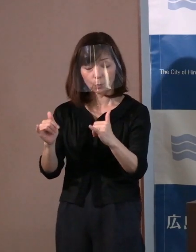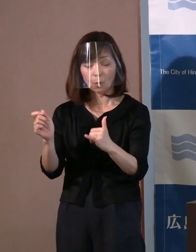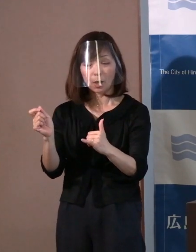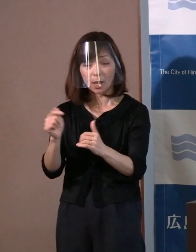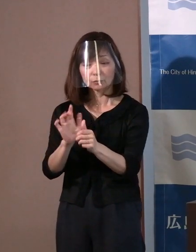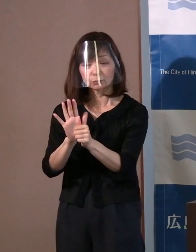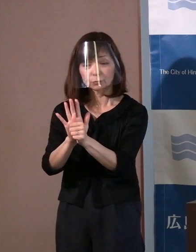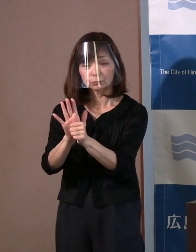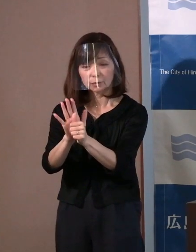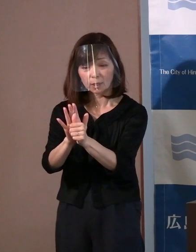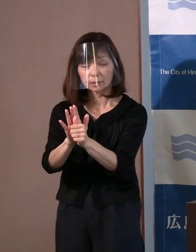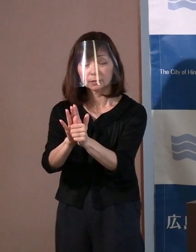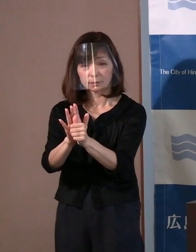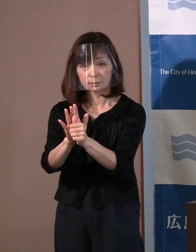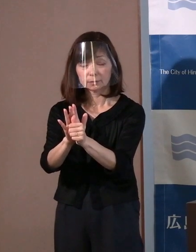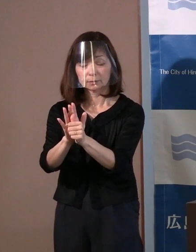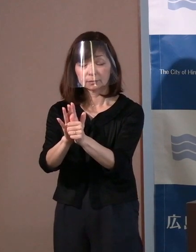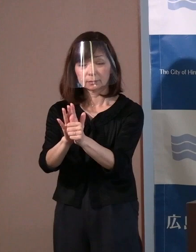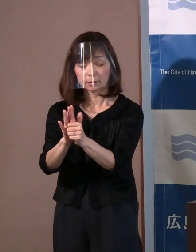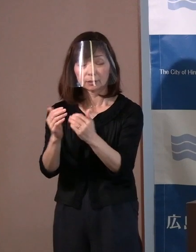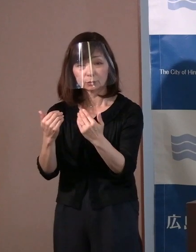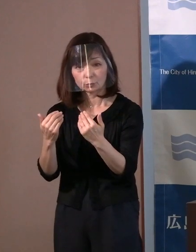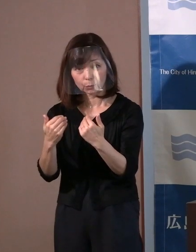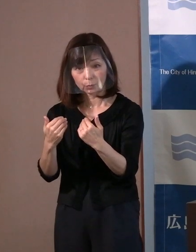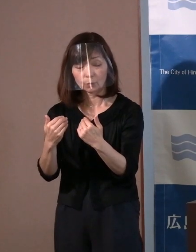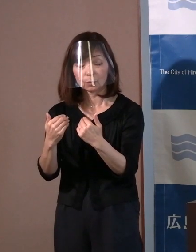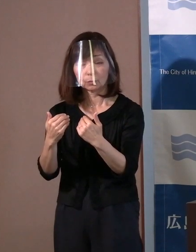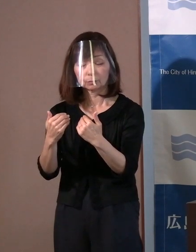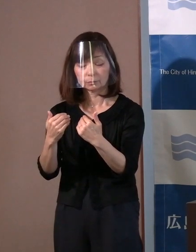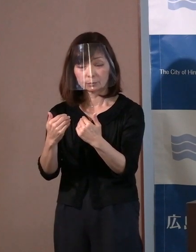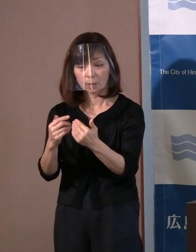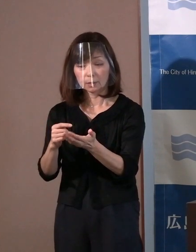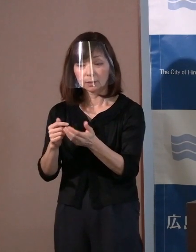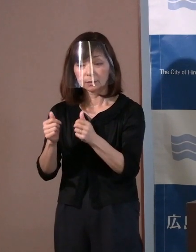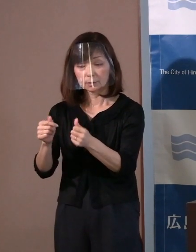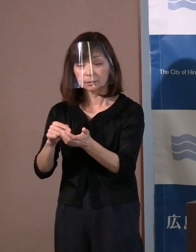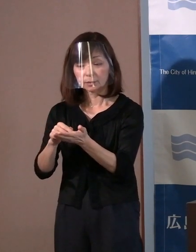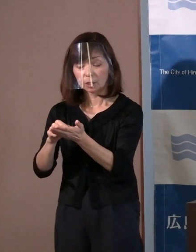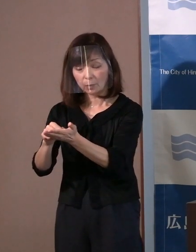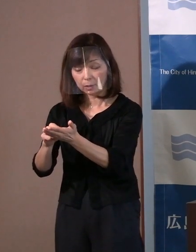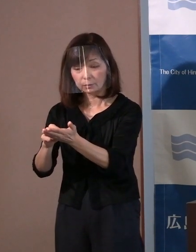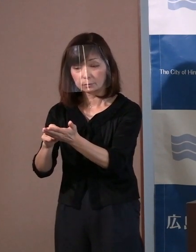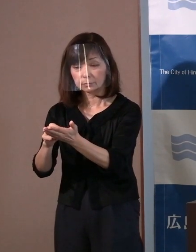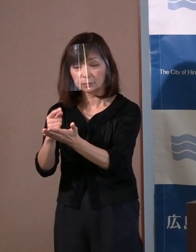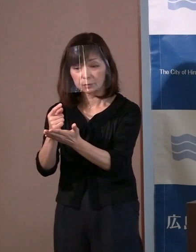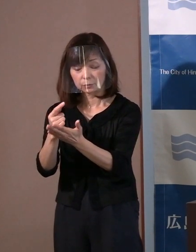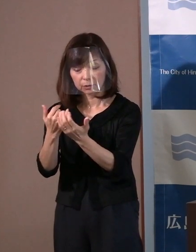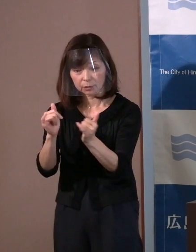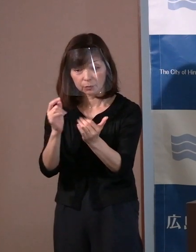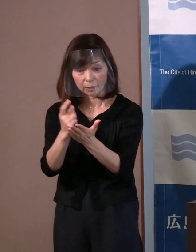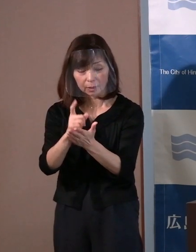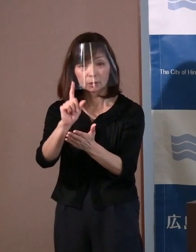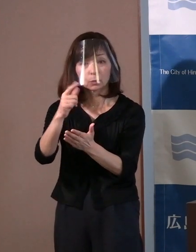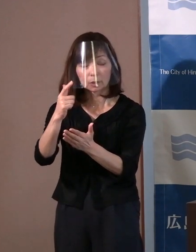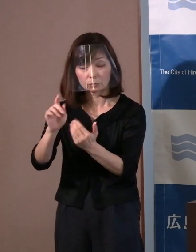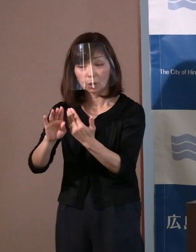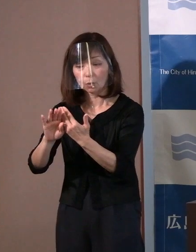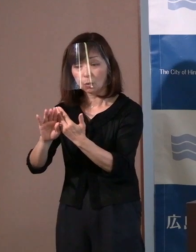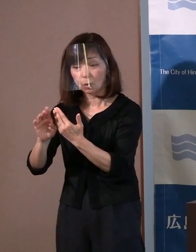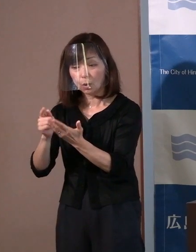訴訟していない方々もちゃんと 救うようにということを意図して､